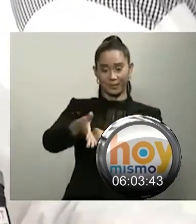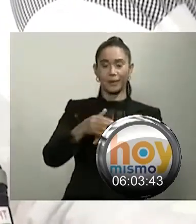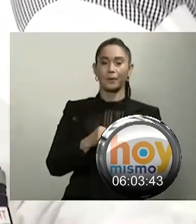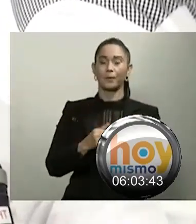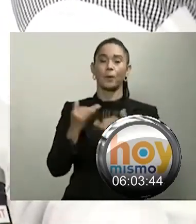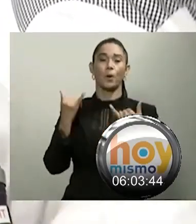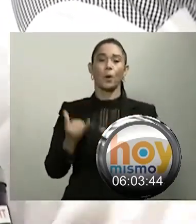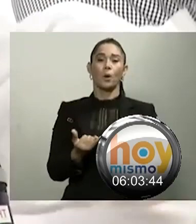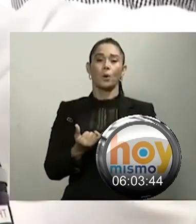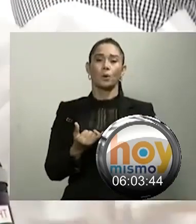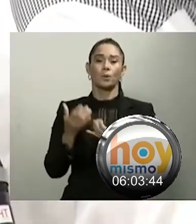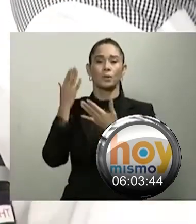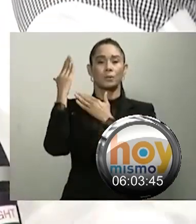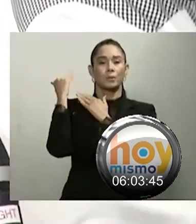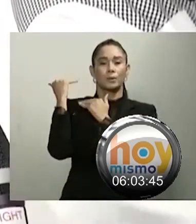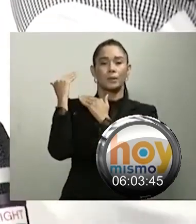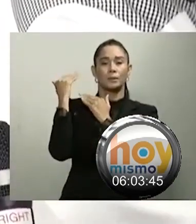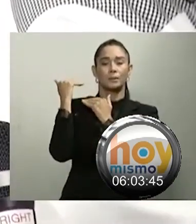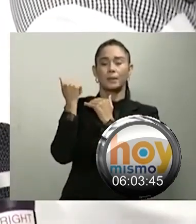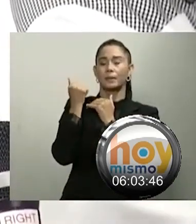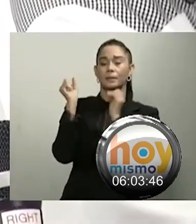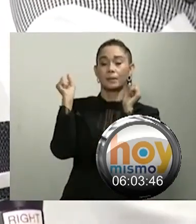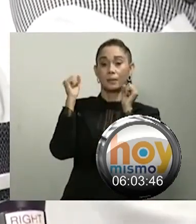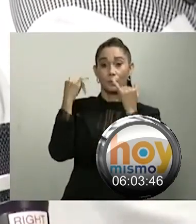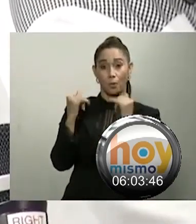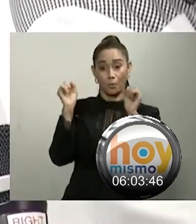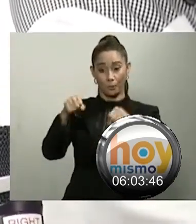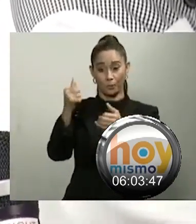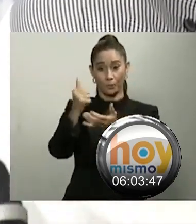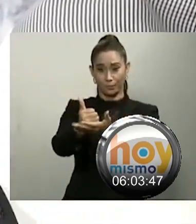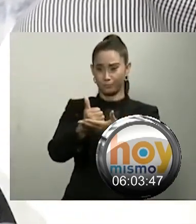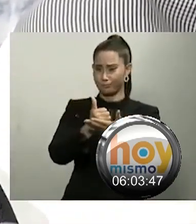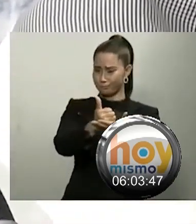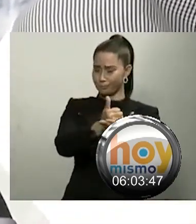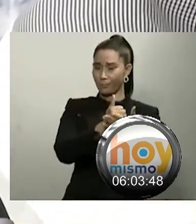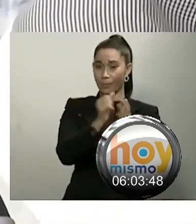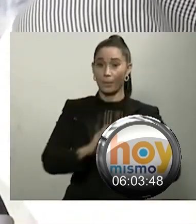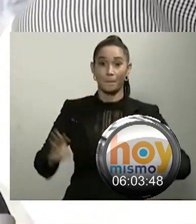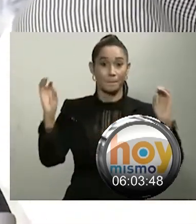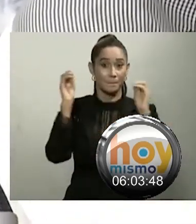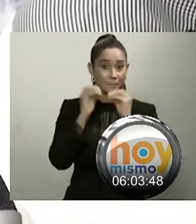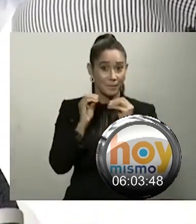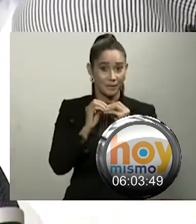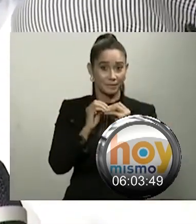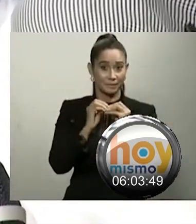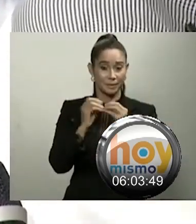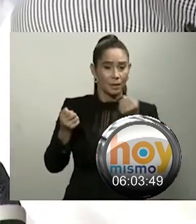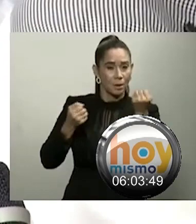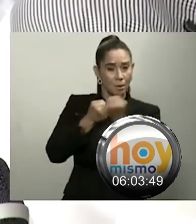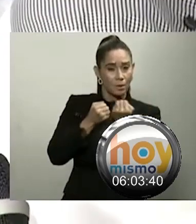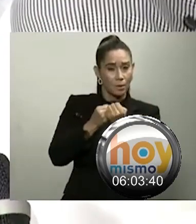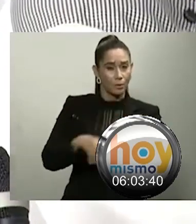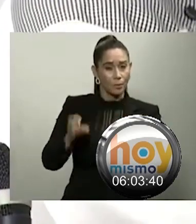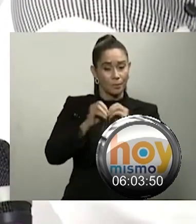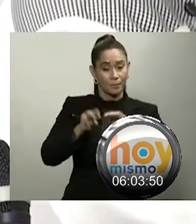el comité nacional de salario de su entidad tripartita que está integrada por los patronos